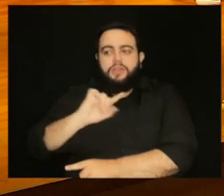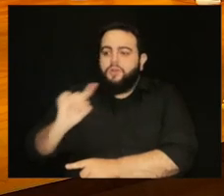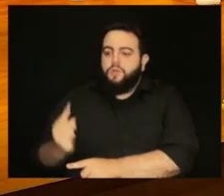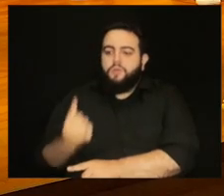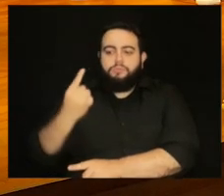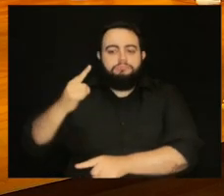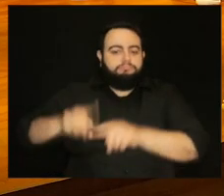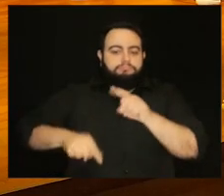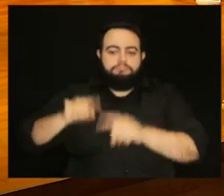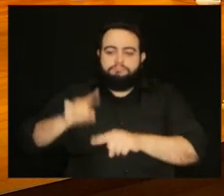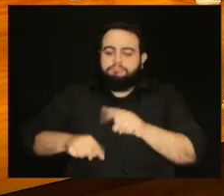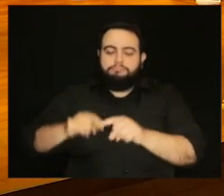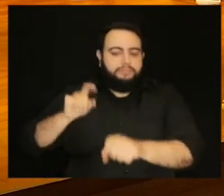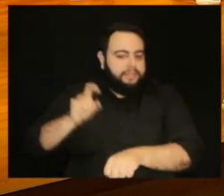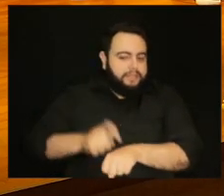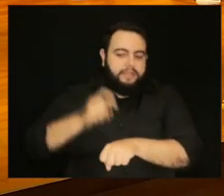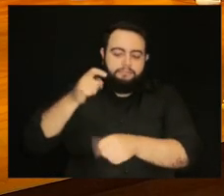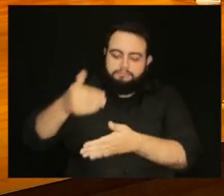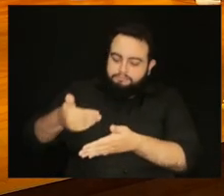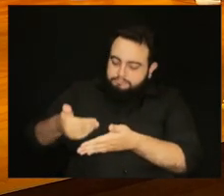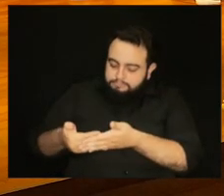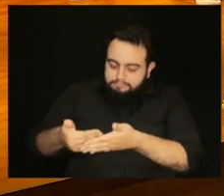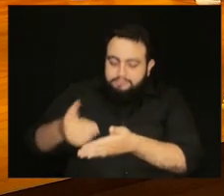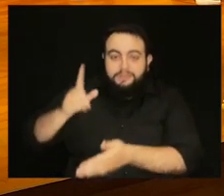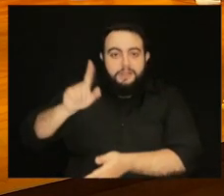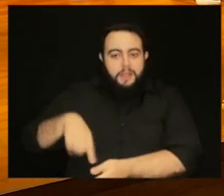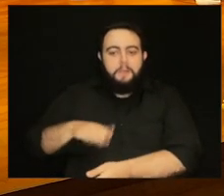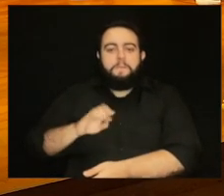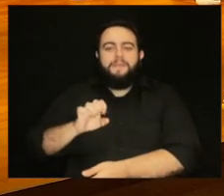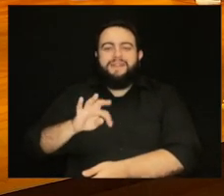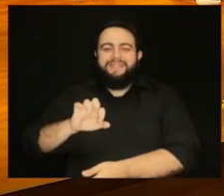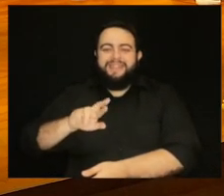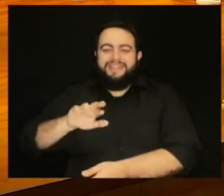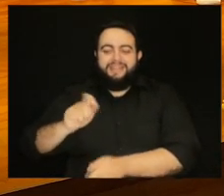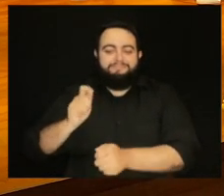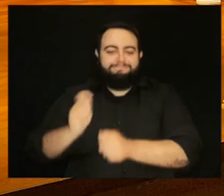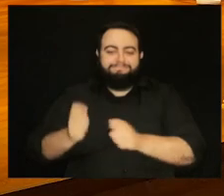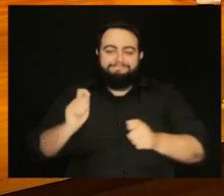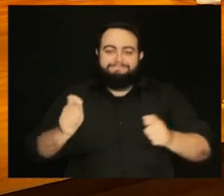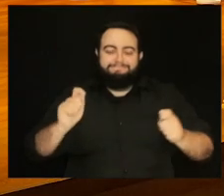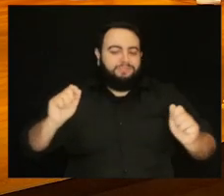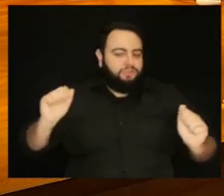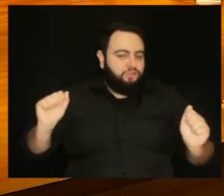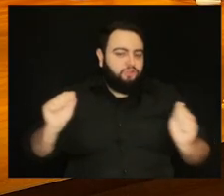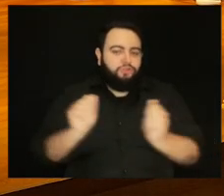bateria que possibilitava que um só percussionista tocasse o que antes três tocavam, que um tocava o